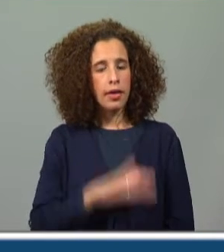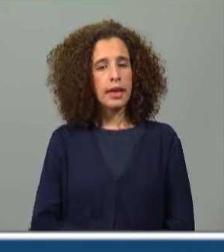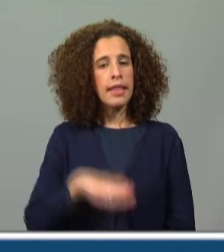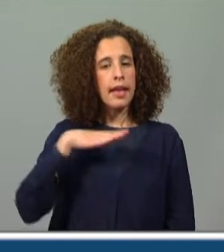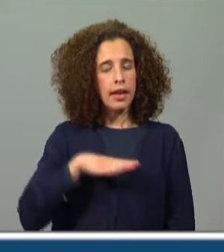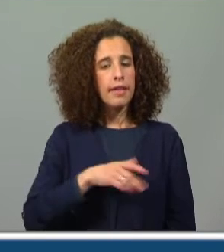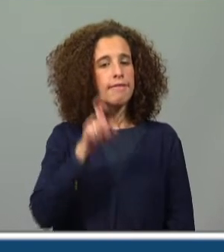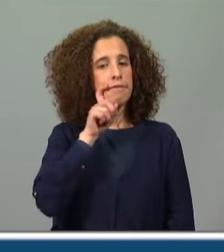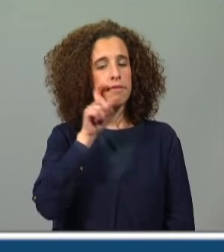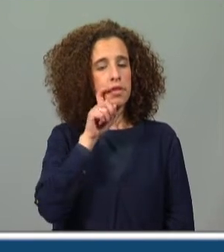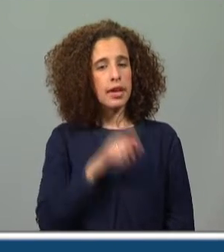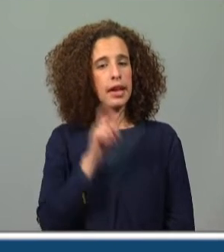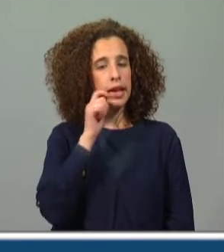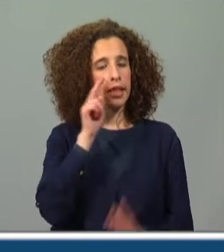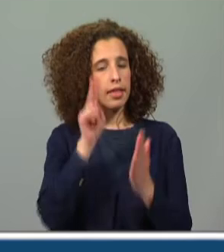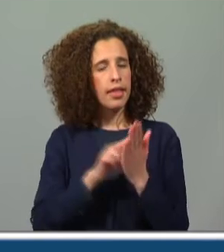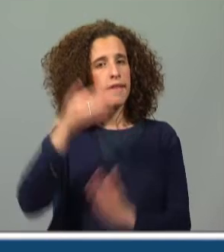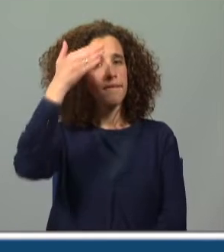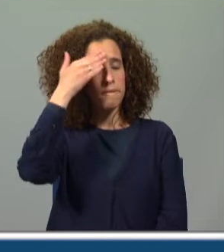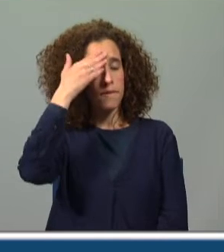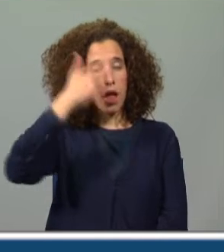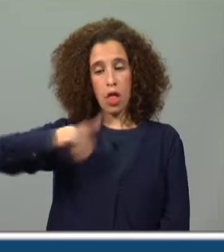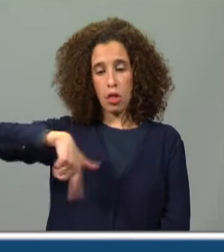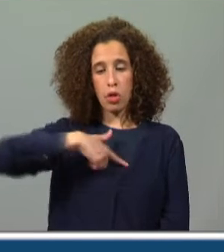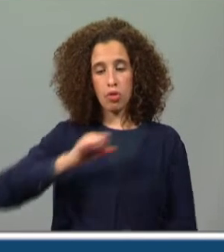certificar-se que o narratário tem essa consciência que nós conseguimos avaliar 確保敘述者有這個我們可以評估的意識